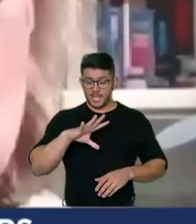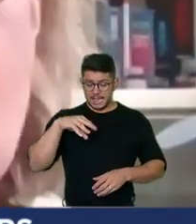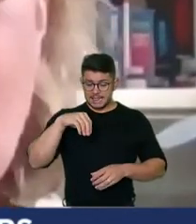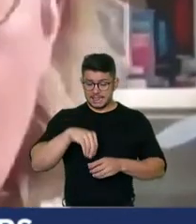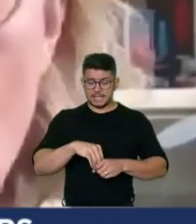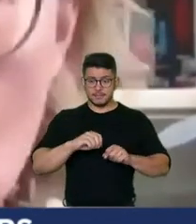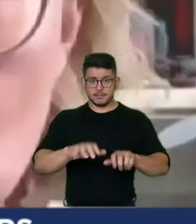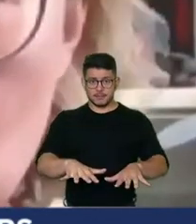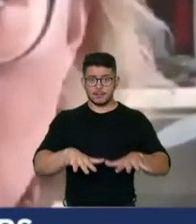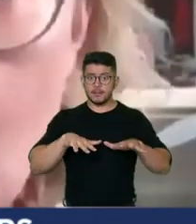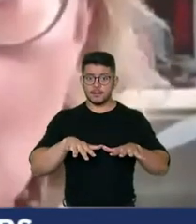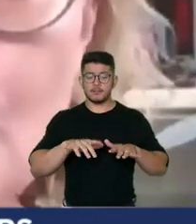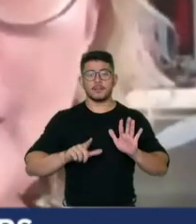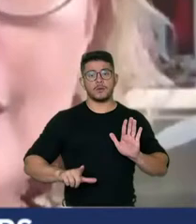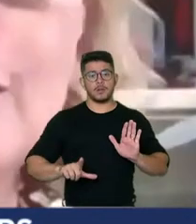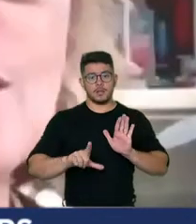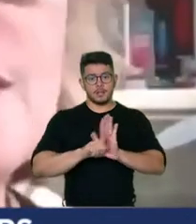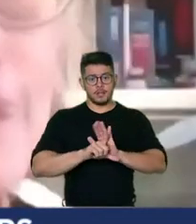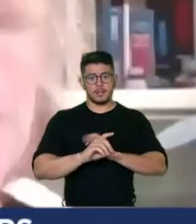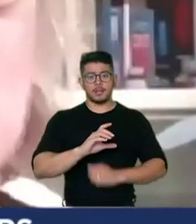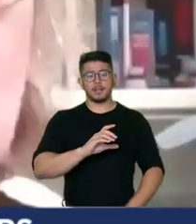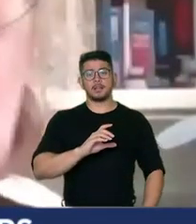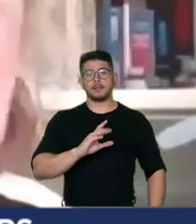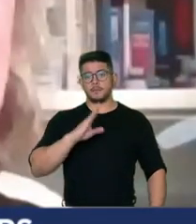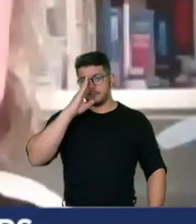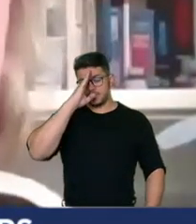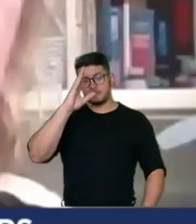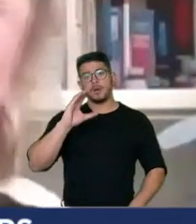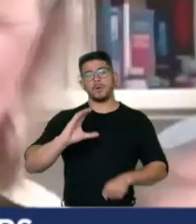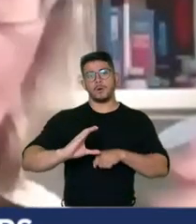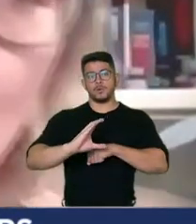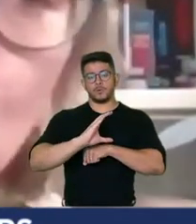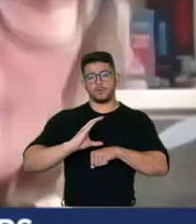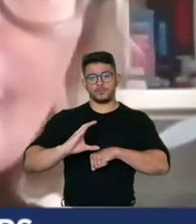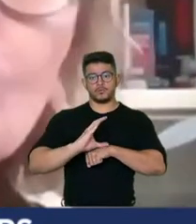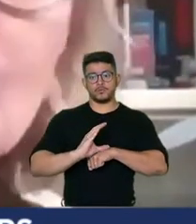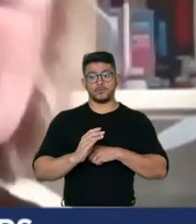MULTICULTURAL. MAS EU FICO PENSANDO QUE A LEI CIVIL É A CONSTITUIÇÃO E DEVEMOS